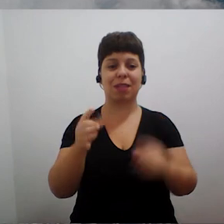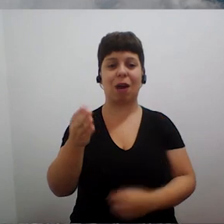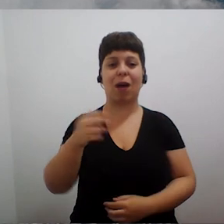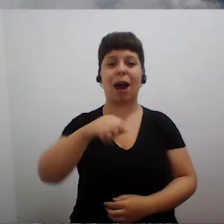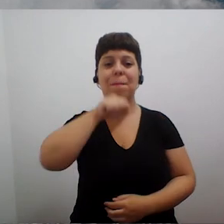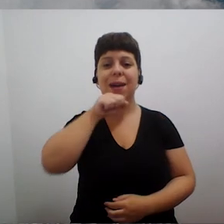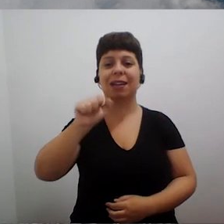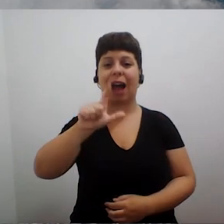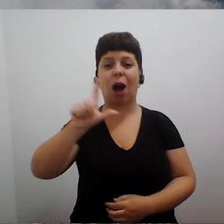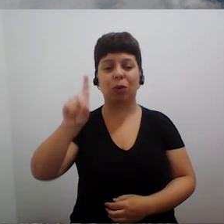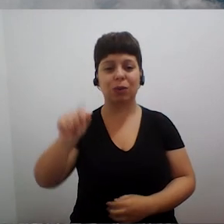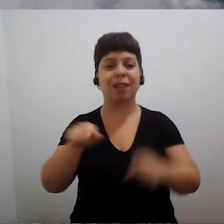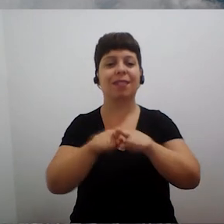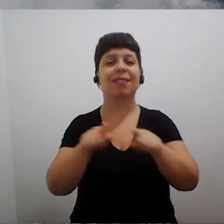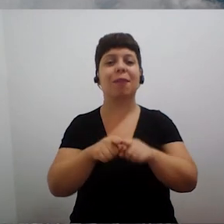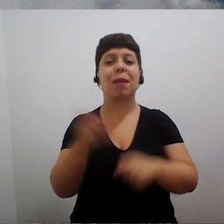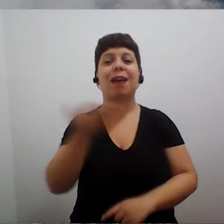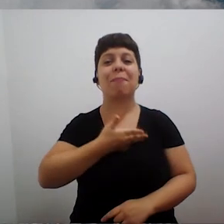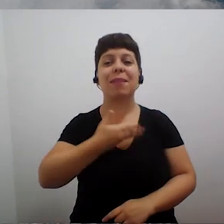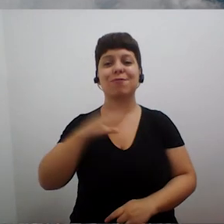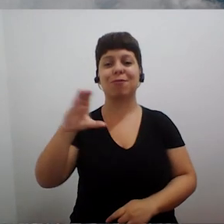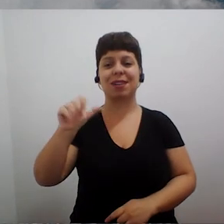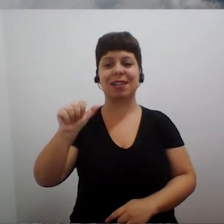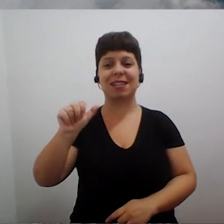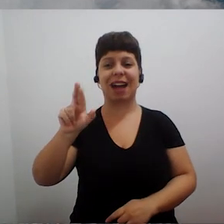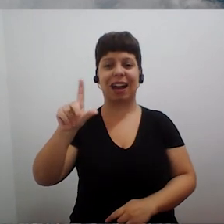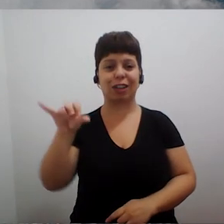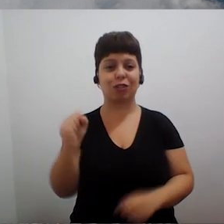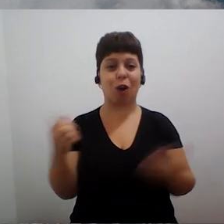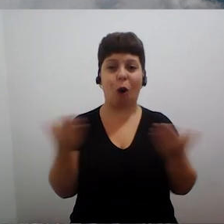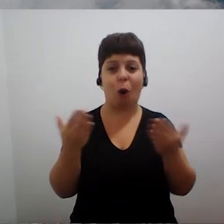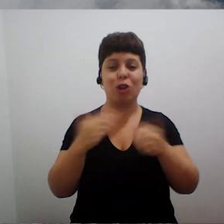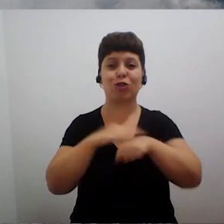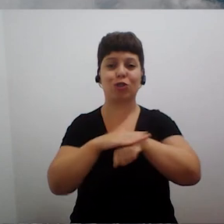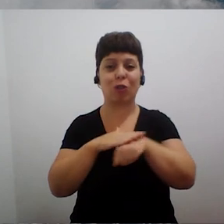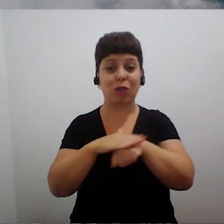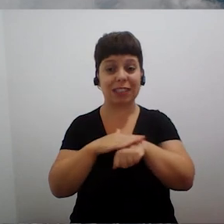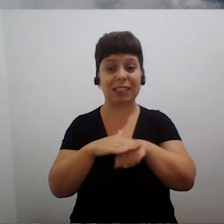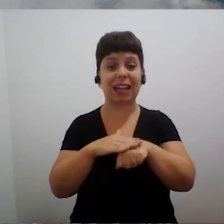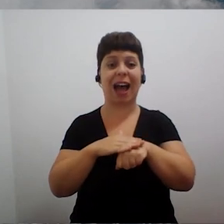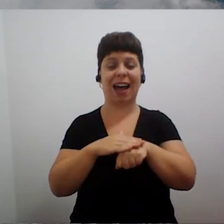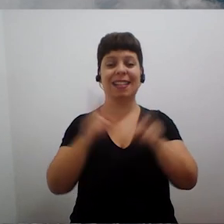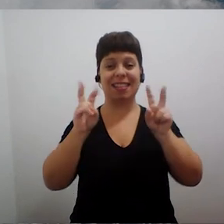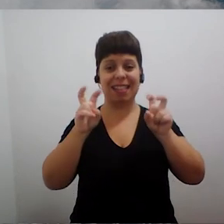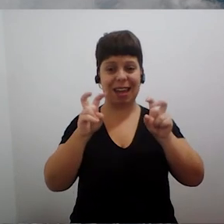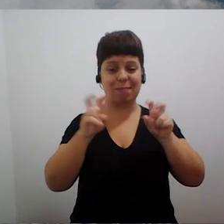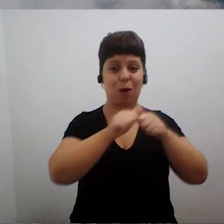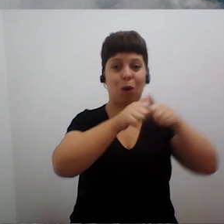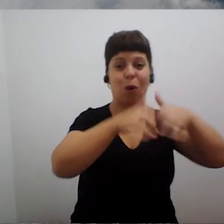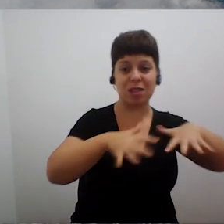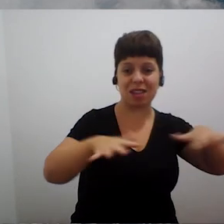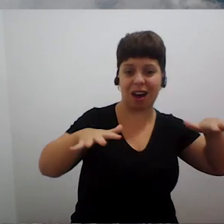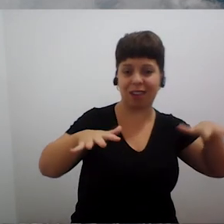e ao colega Carlos é uma alegria podermos conversar hoje sobre o Oceano e a Fé.